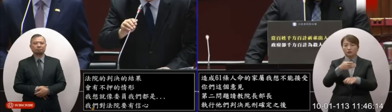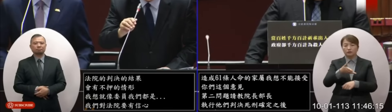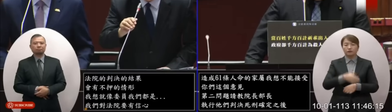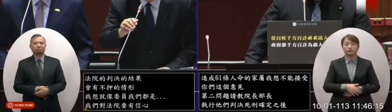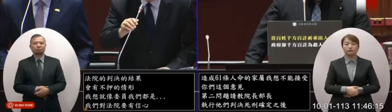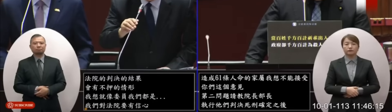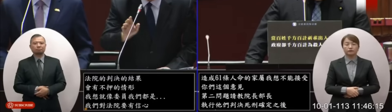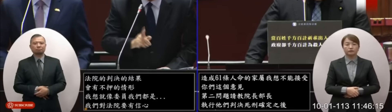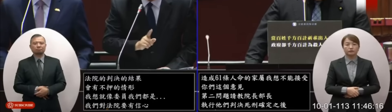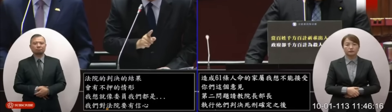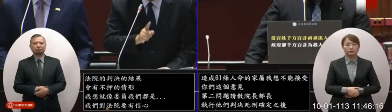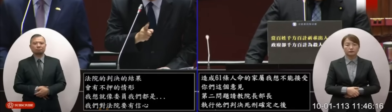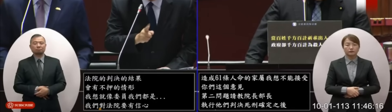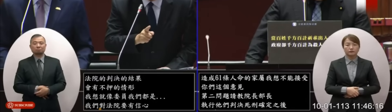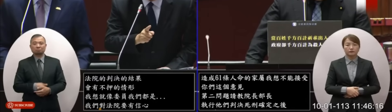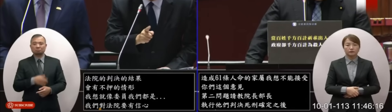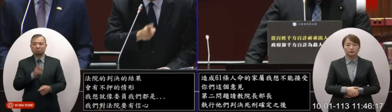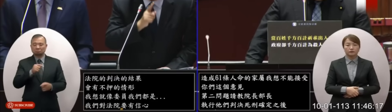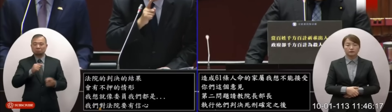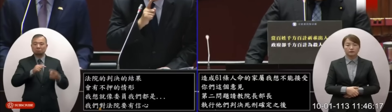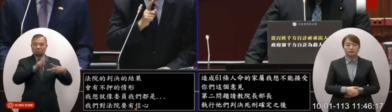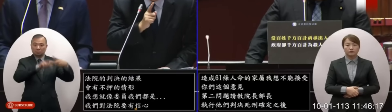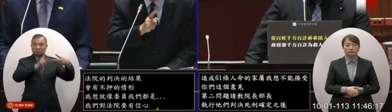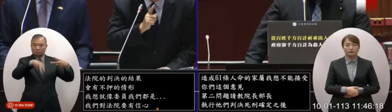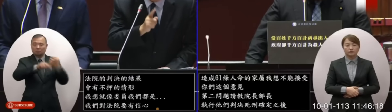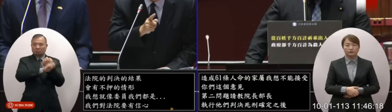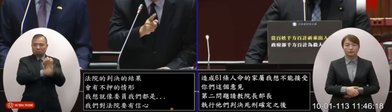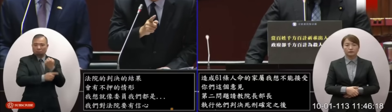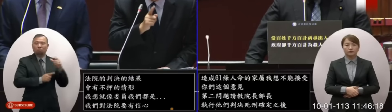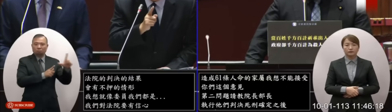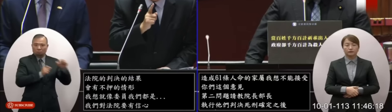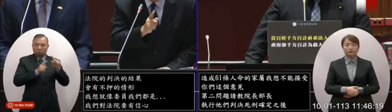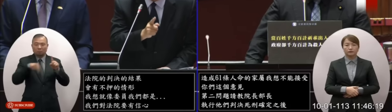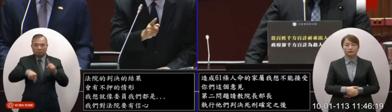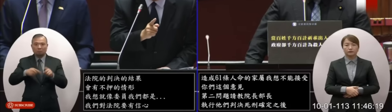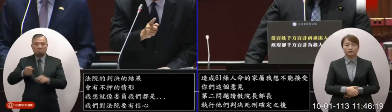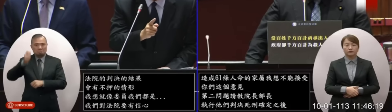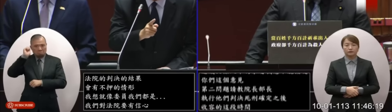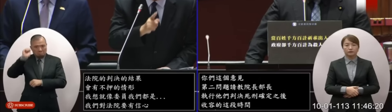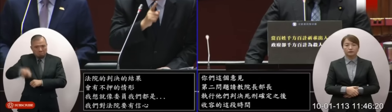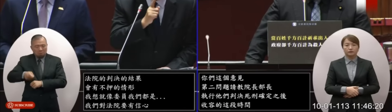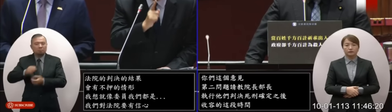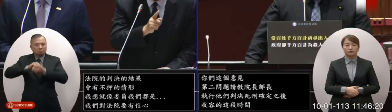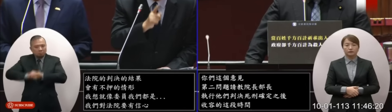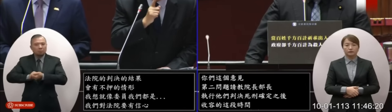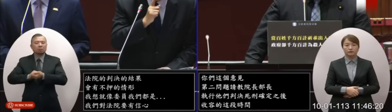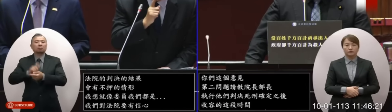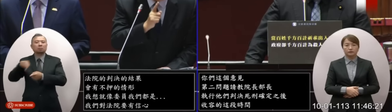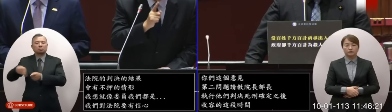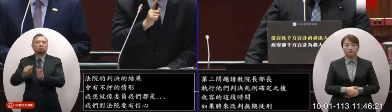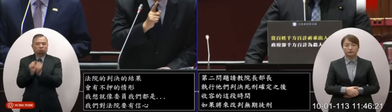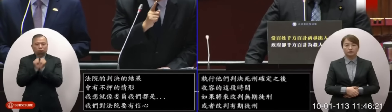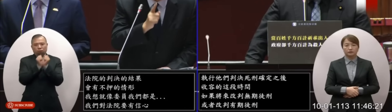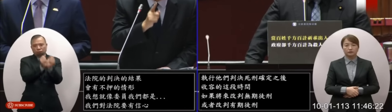這個因為根據刑法的規定 必須要執行之後才有折抵的問題 那現在是待執行